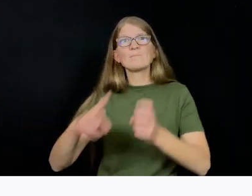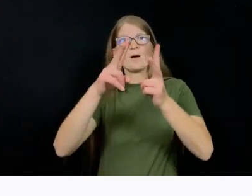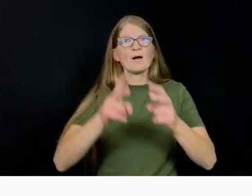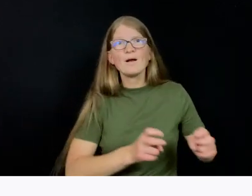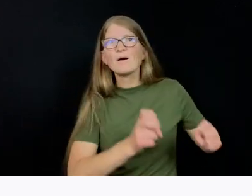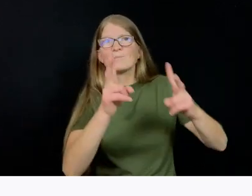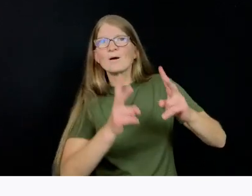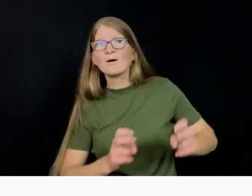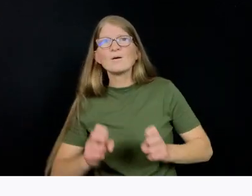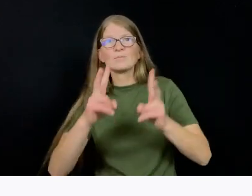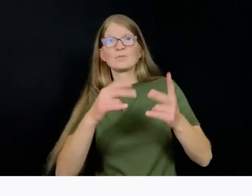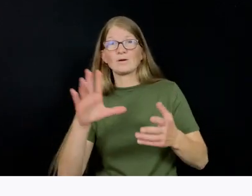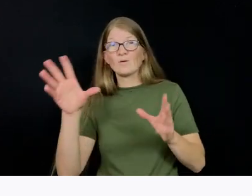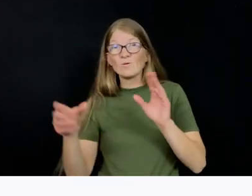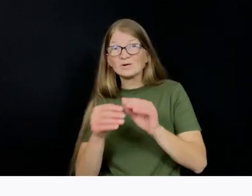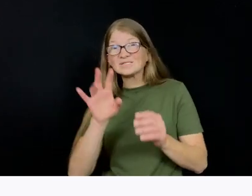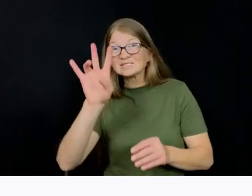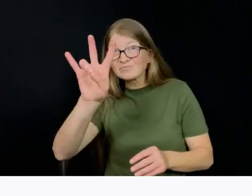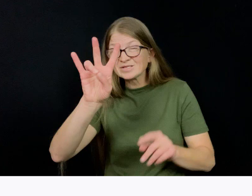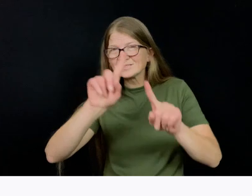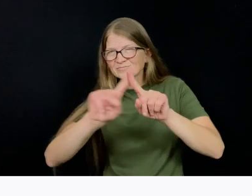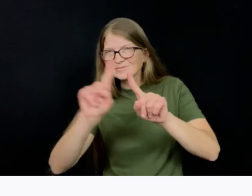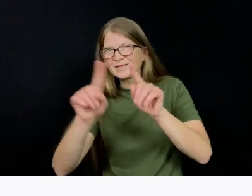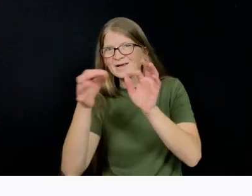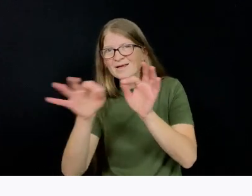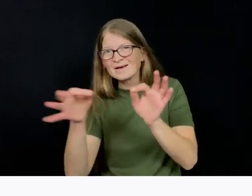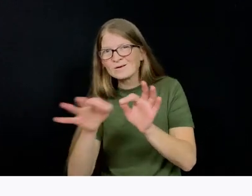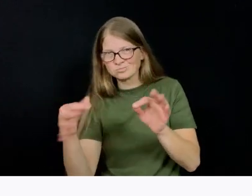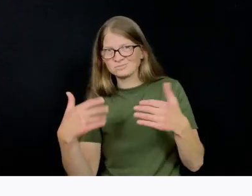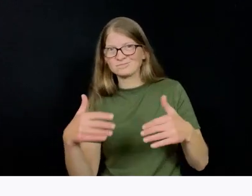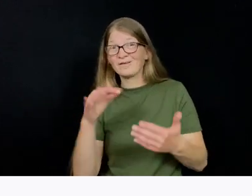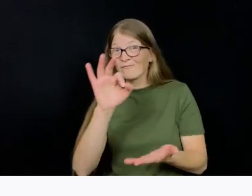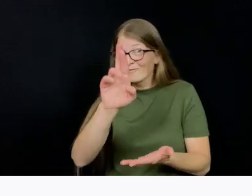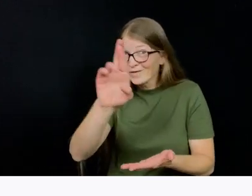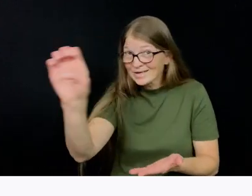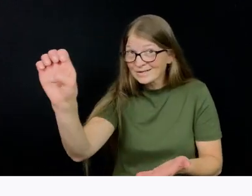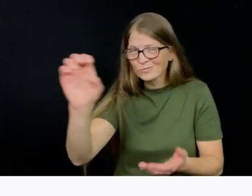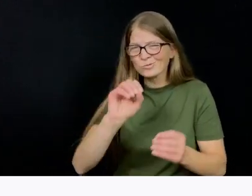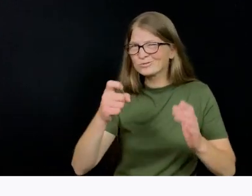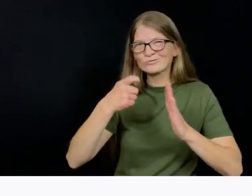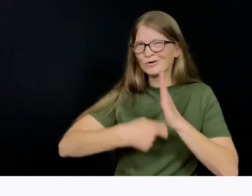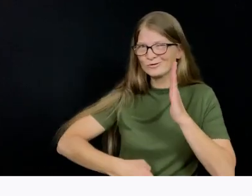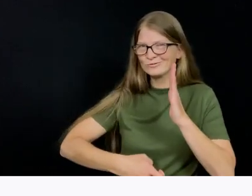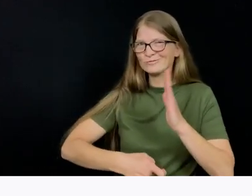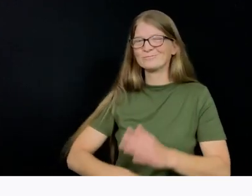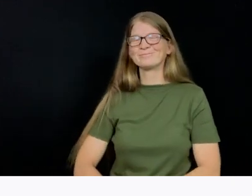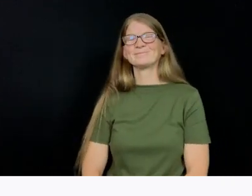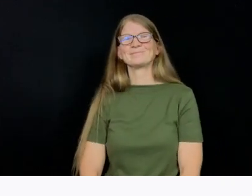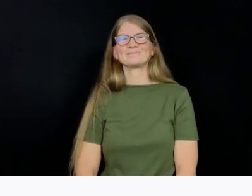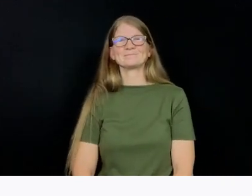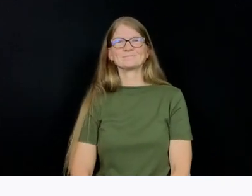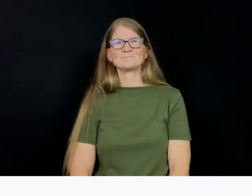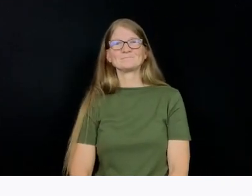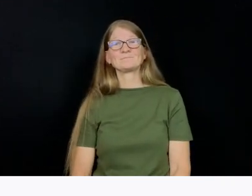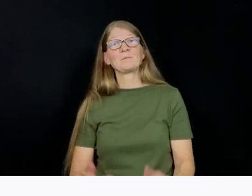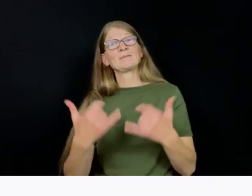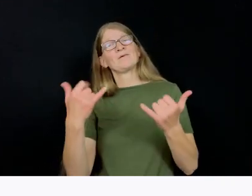[اشترك الآن للوصول] وهو متاحٌ مجانًا الآن فيما يلي نظرة على كيفية استخدام الصحفيين لبرنامج Pinpoint